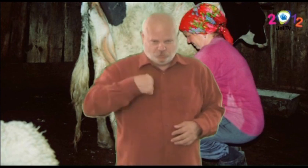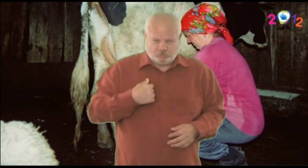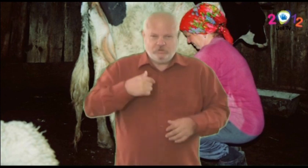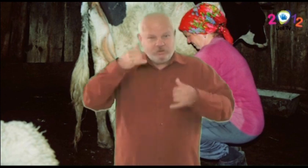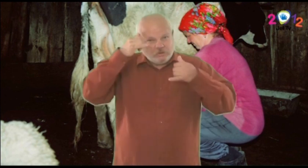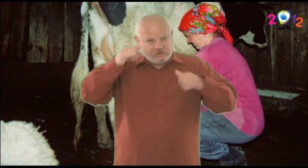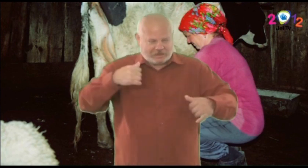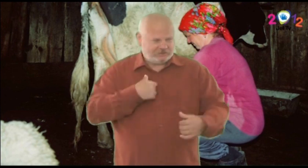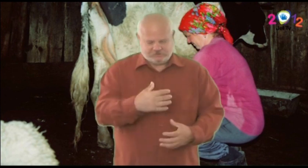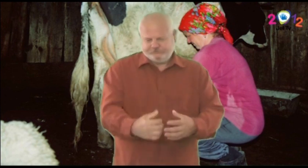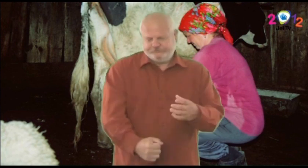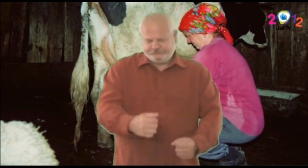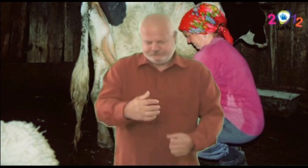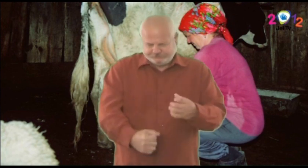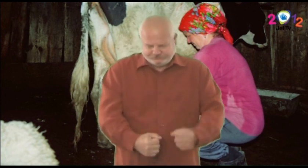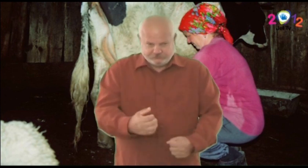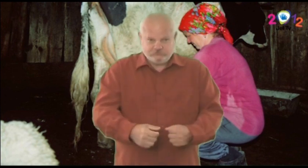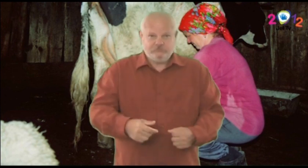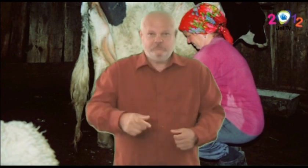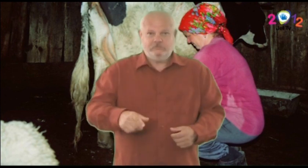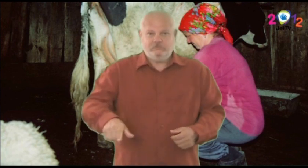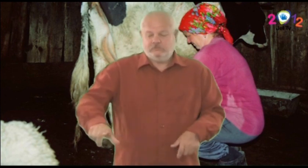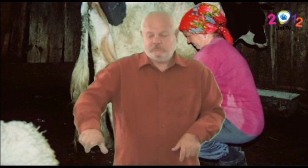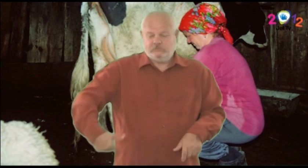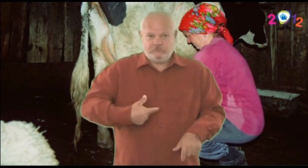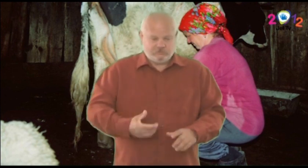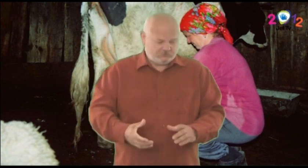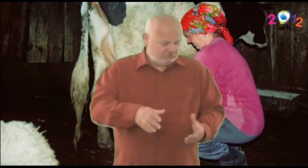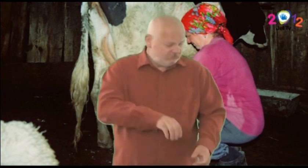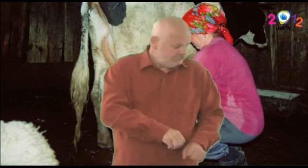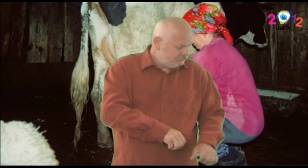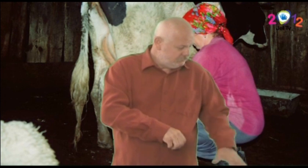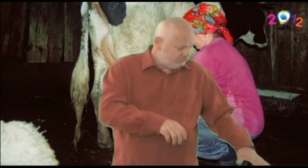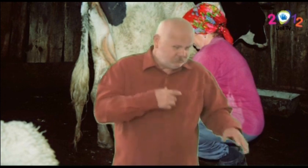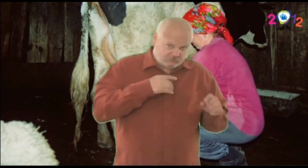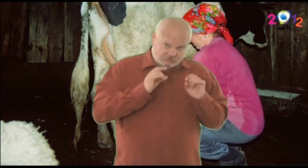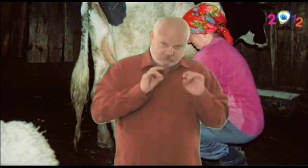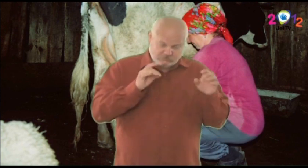Figyelj. Én otthon fejtem a tehenet. A tehén belerúgott a vödörbe, a tej kiborult.